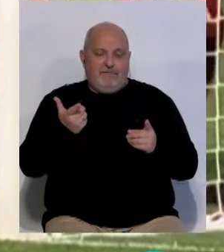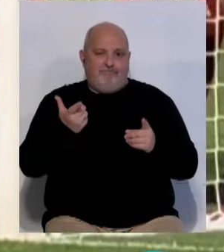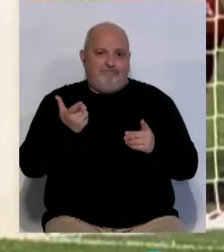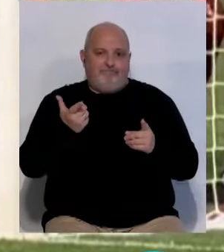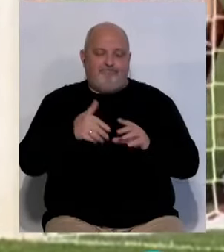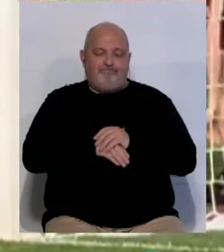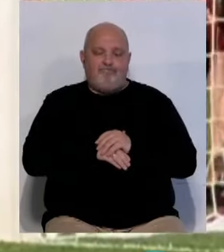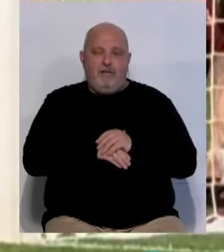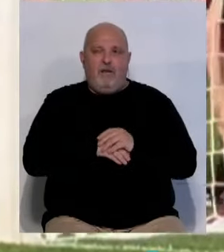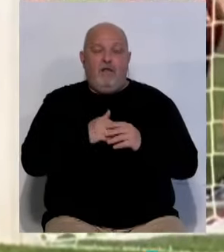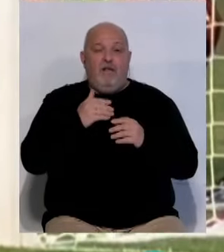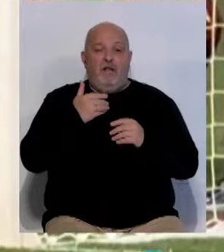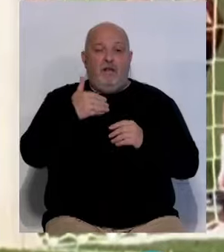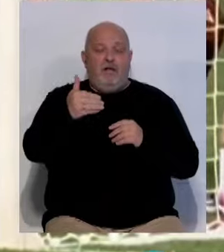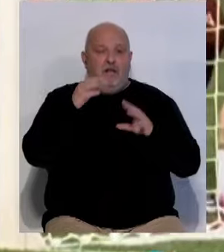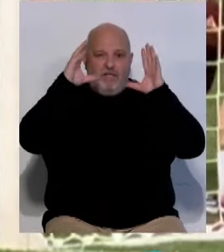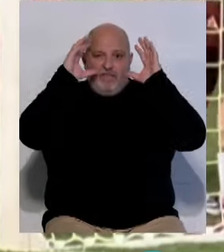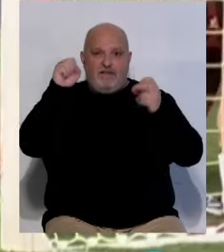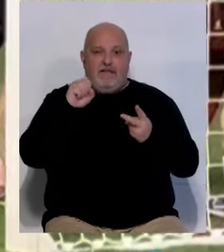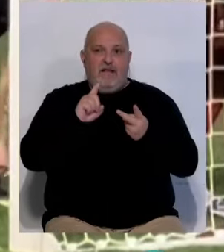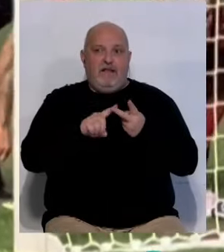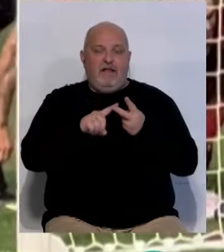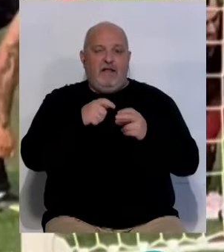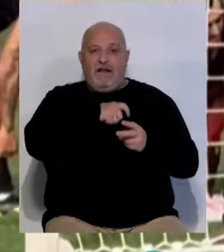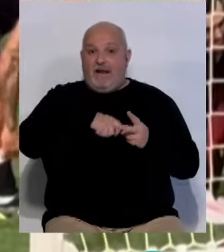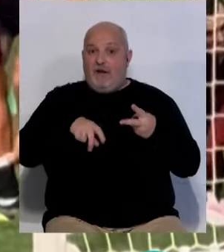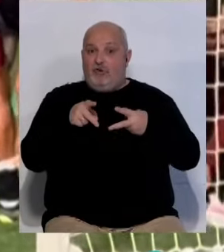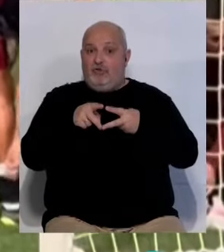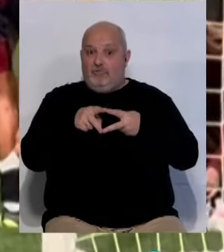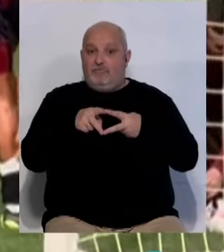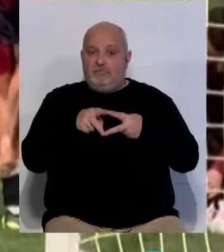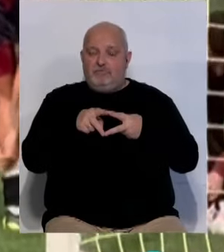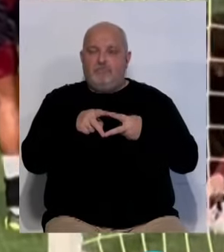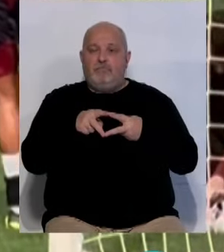tenemos una serie de partido sobre todo Celta y y radio valcano sin contamos también con el partido